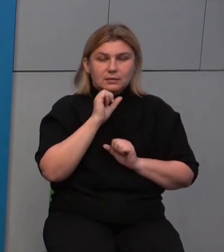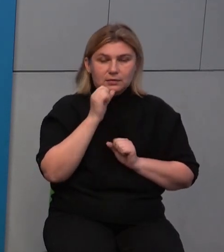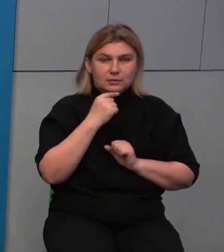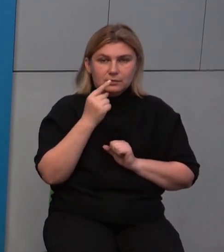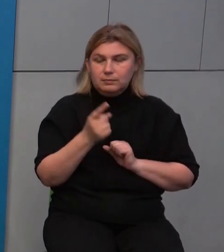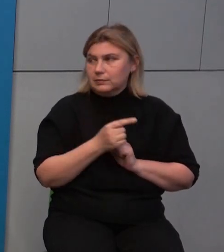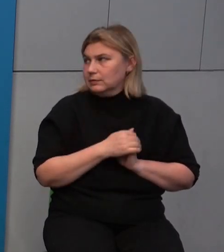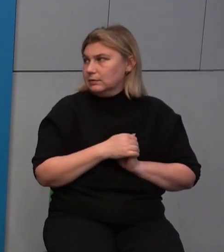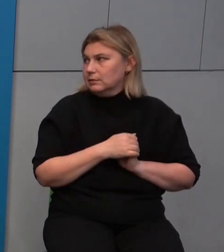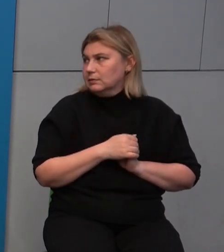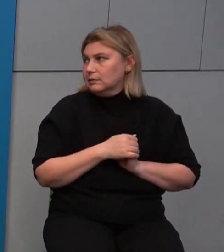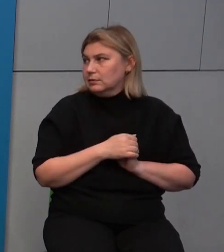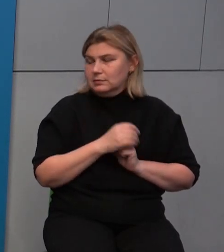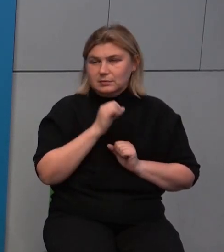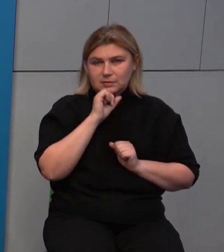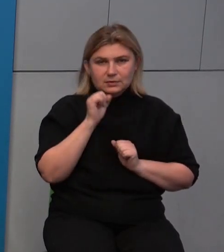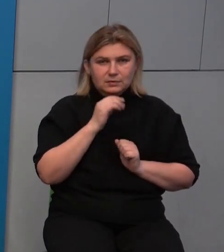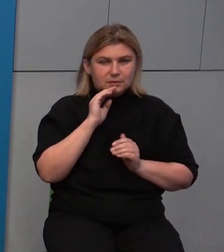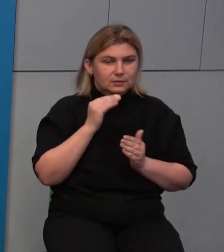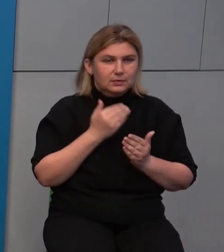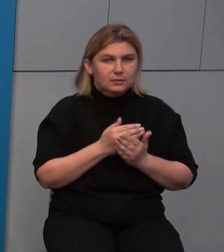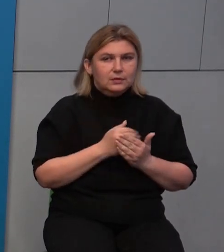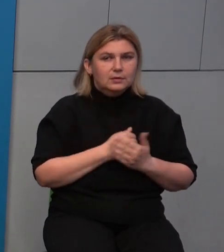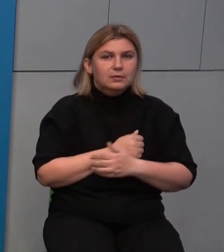Myślę, że w życiu by się nie przyznał, że tak było.